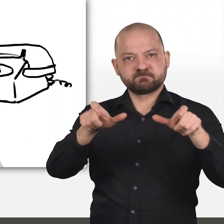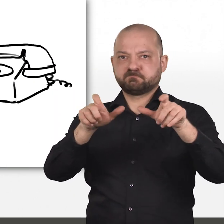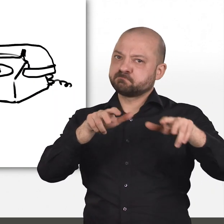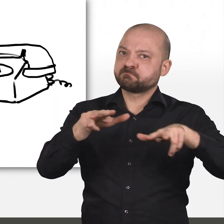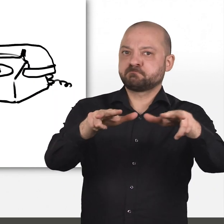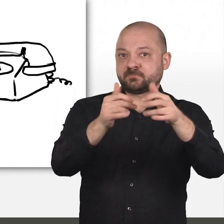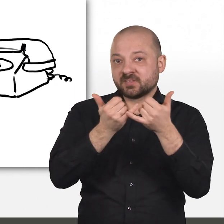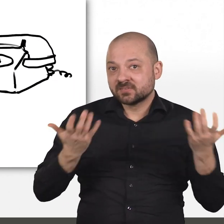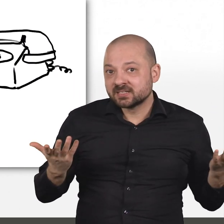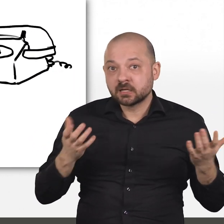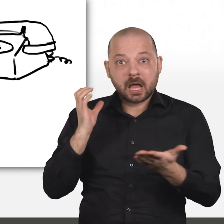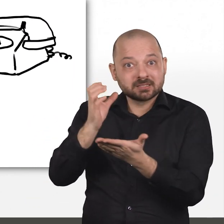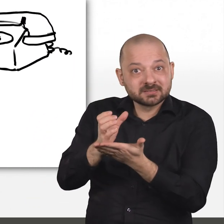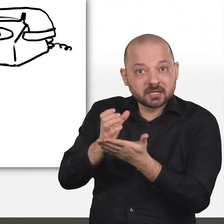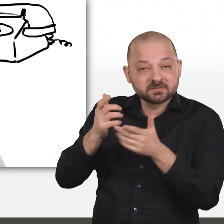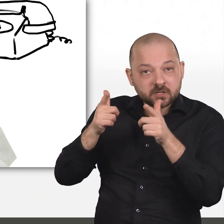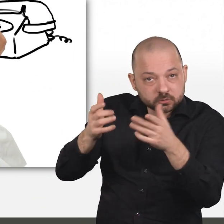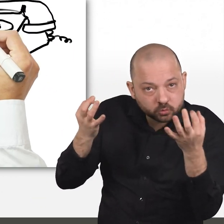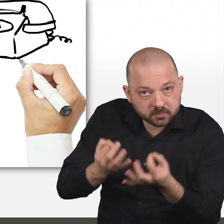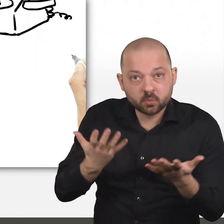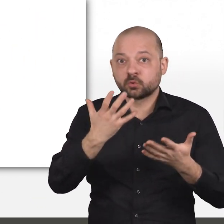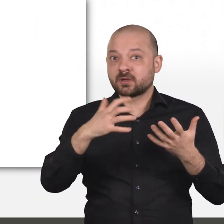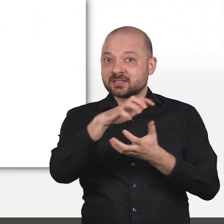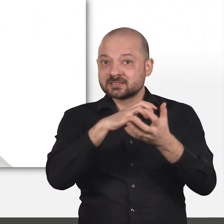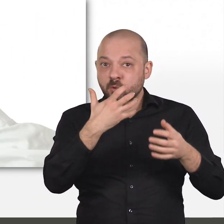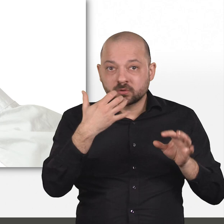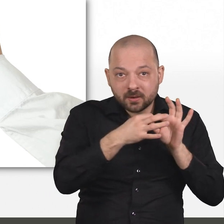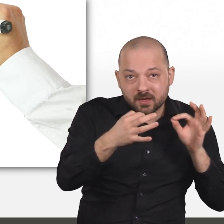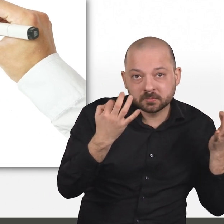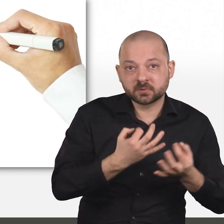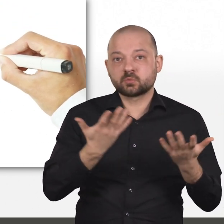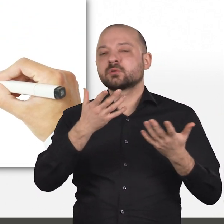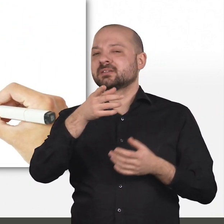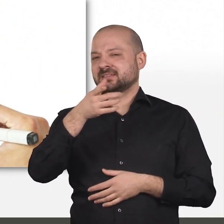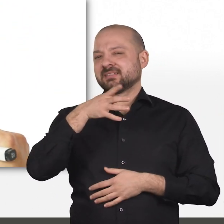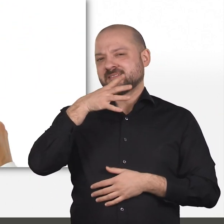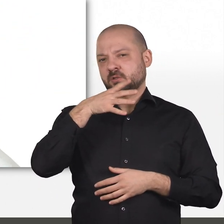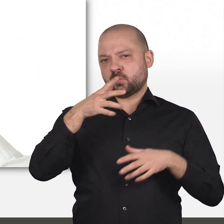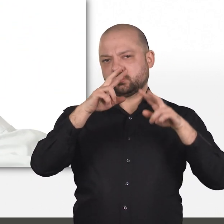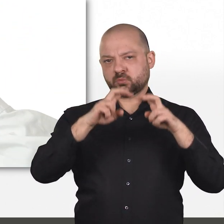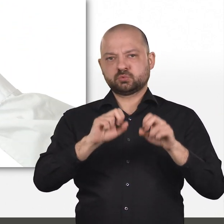Ob Einsatzfahrzeug oder Krisenhotline – eine Risikoanalyse ermöglicht Ihnen eine bessere Prävention